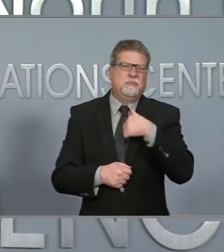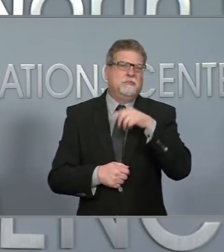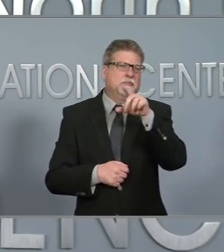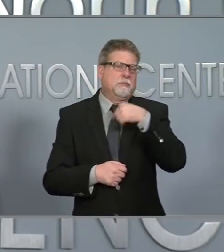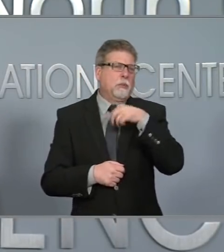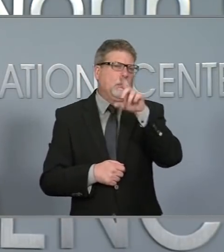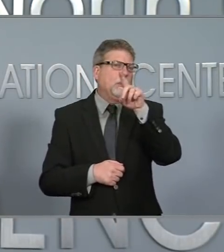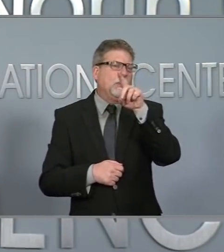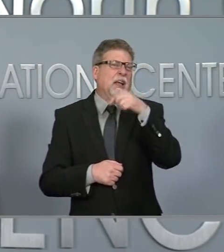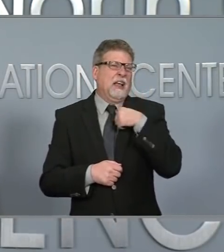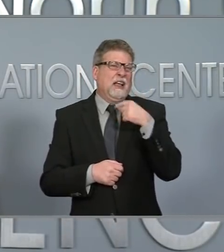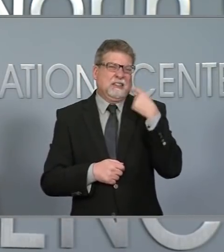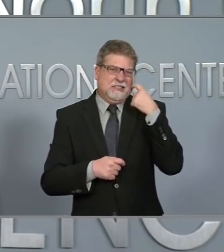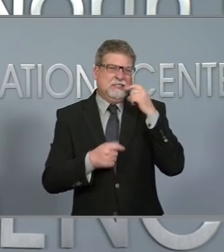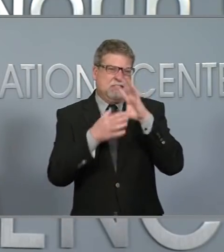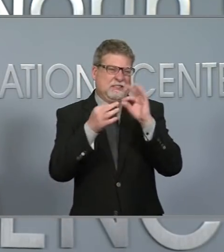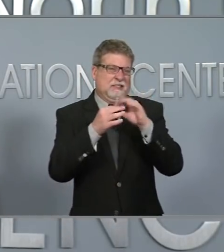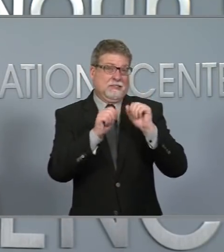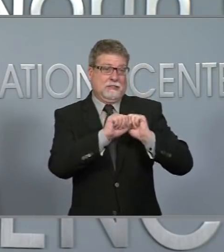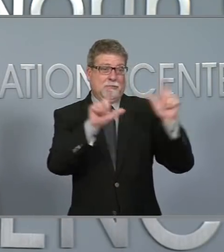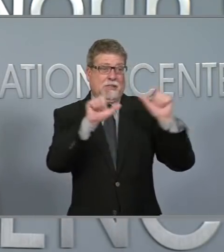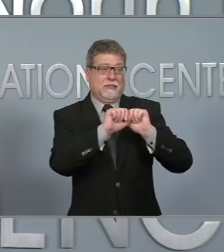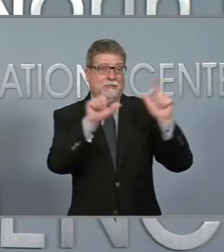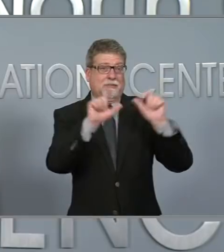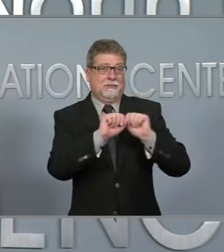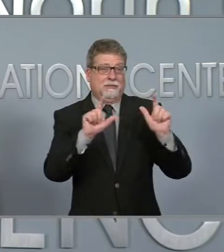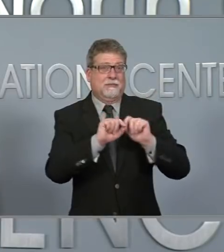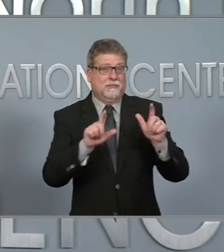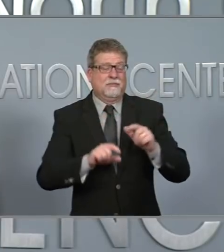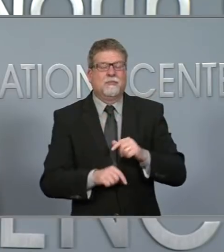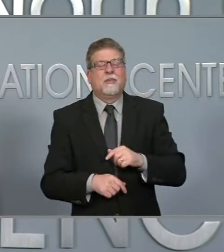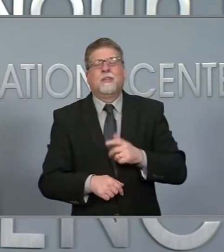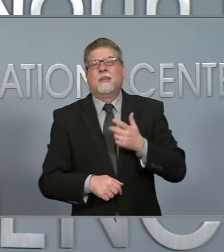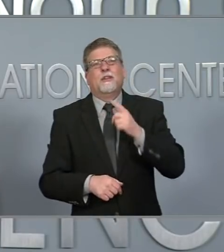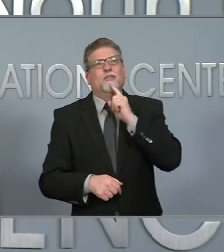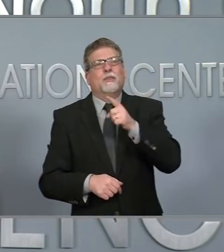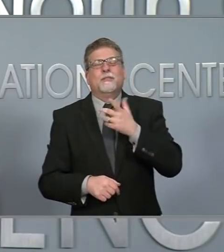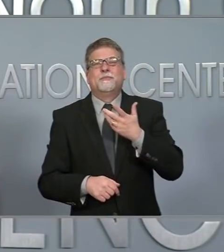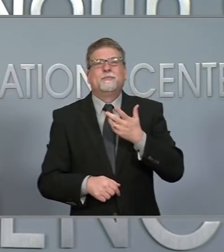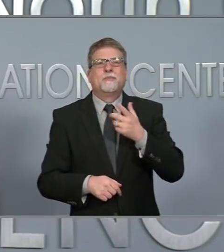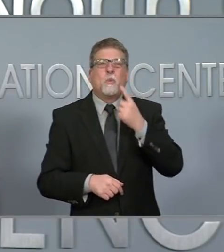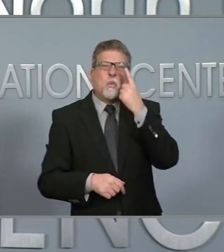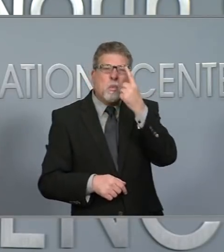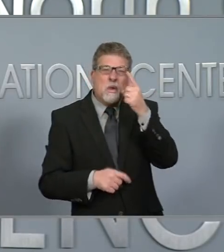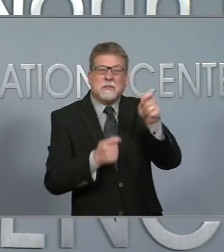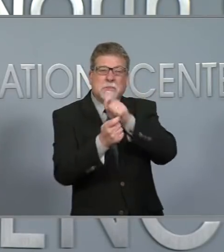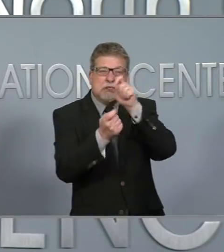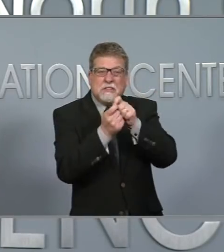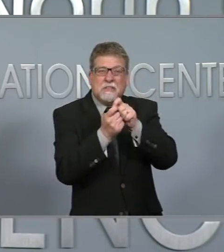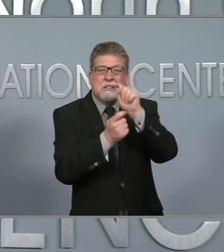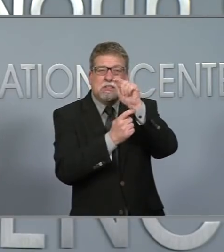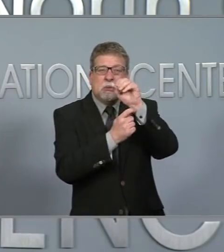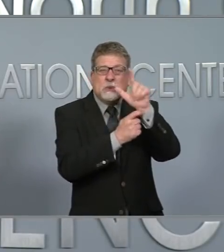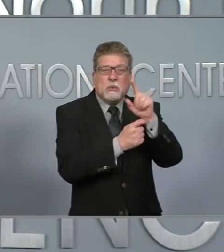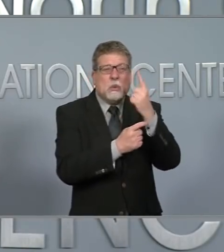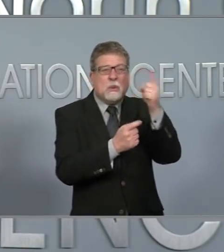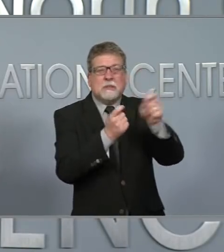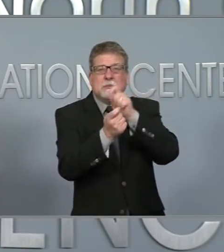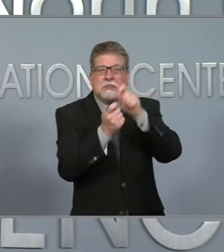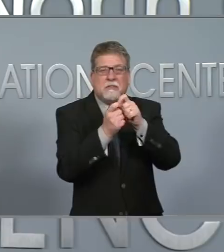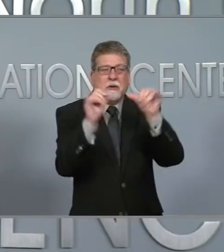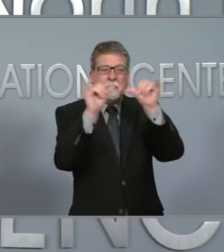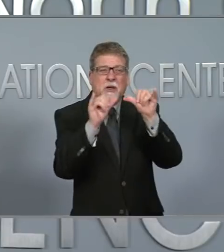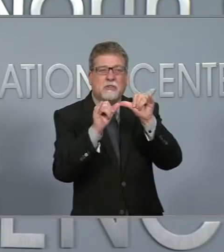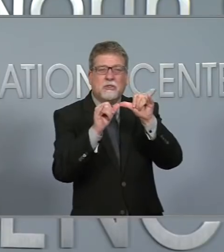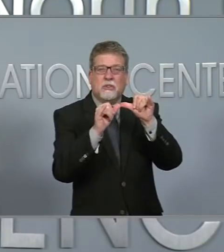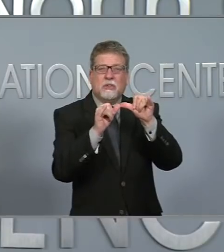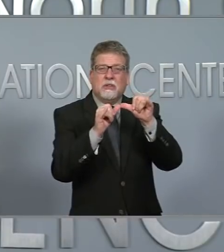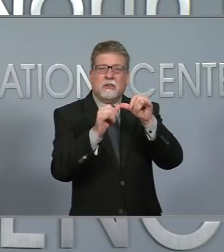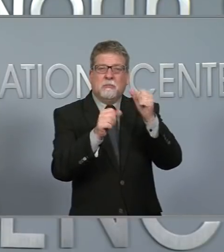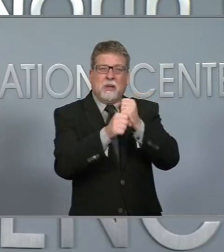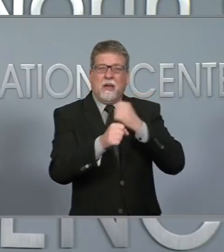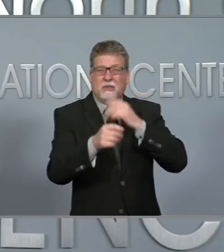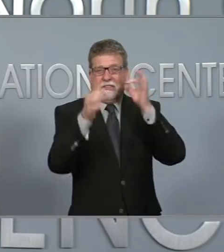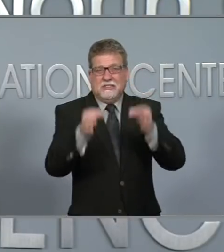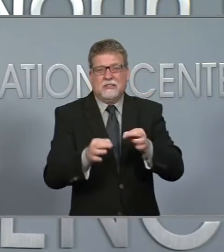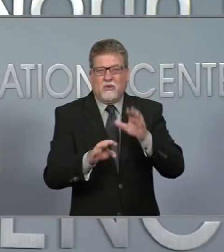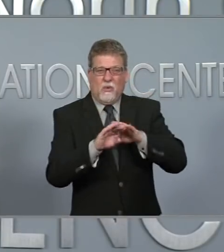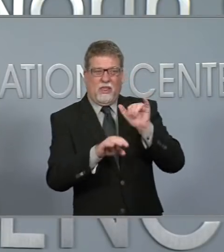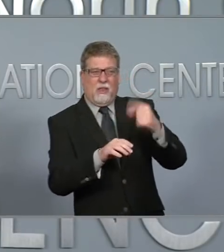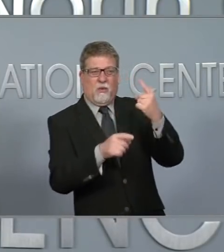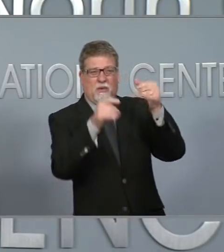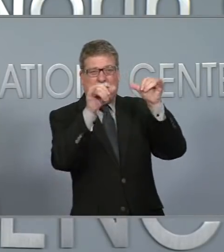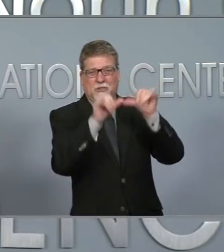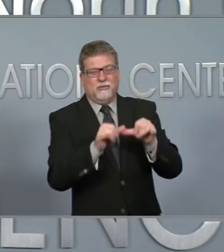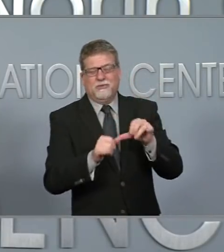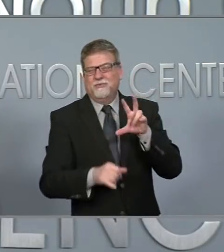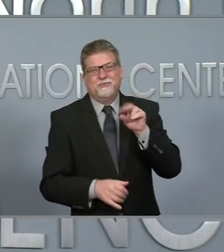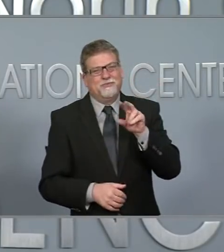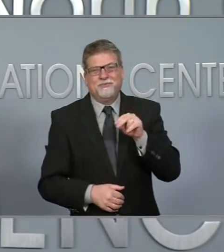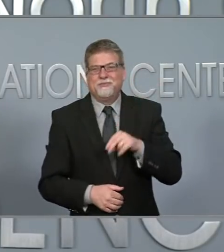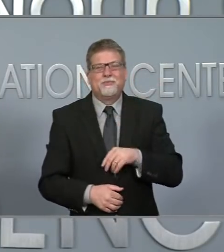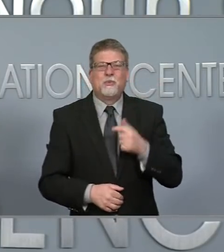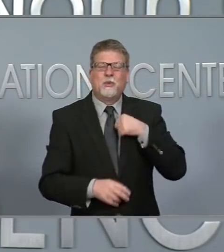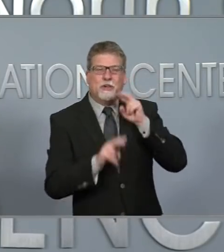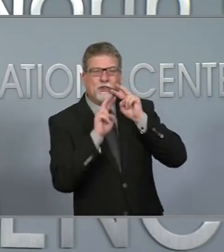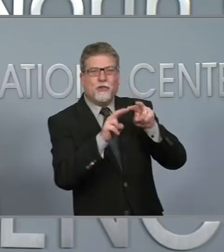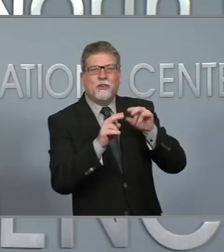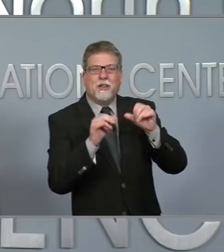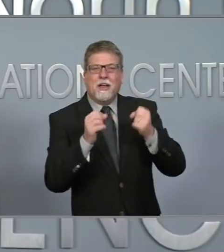específicamente.